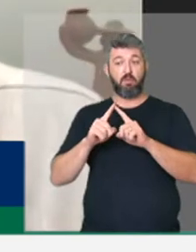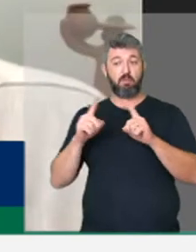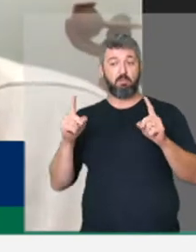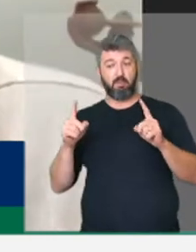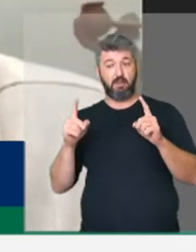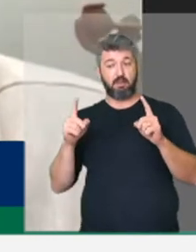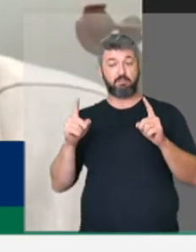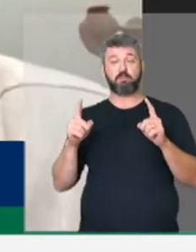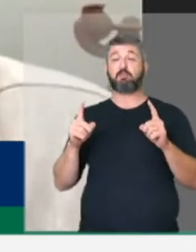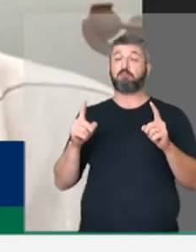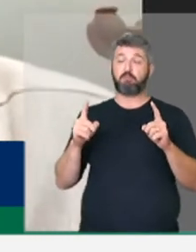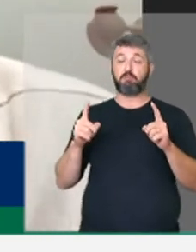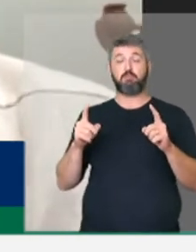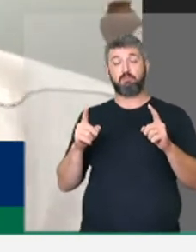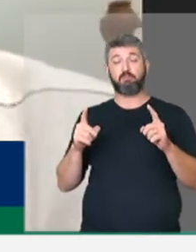ESTÁ DENTRO DO PROJETO 823